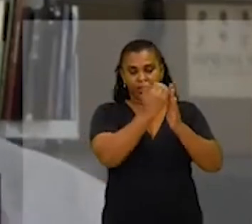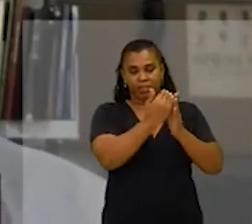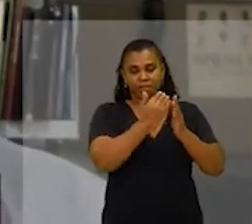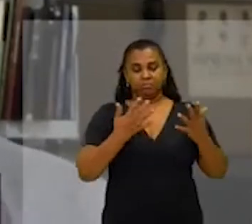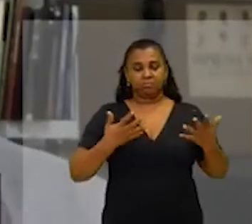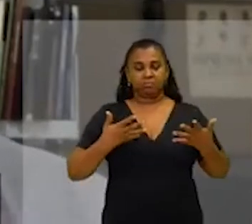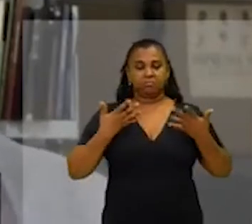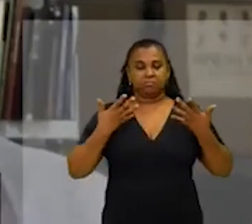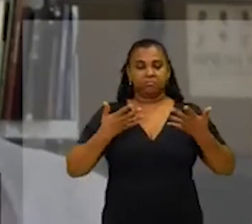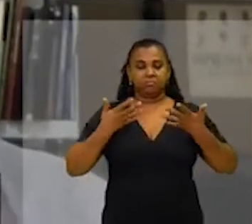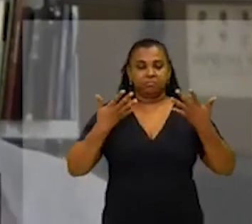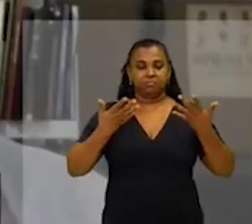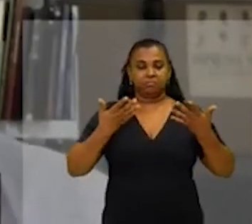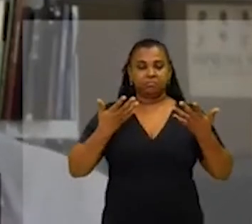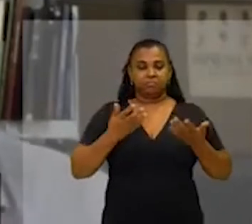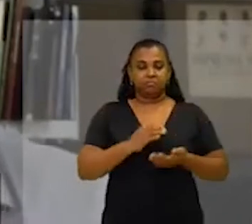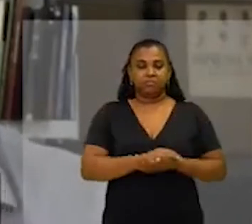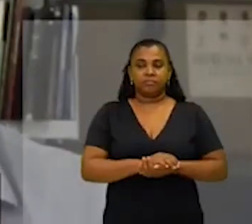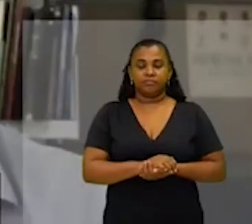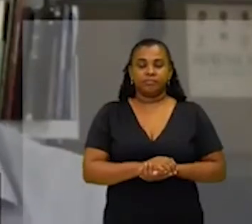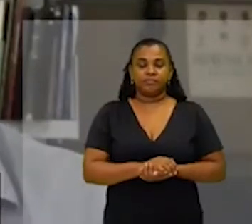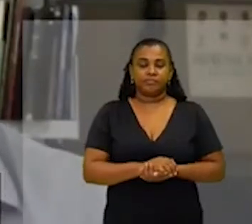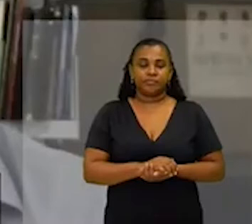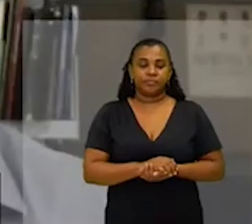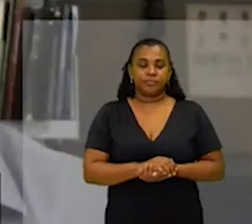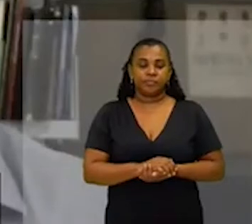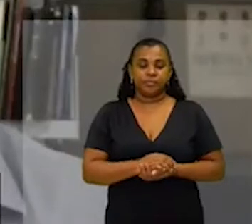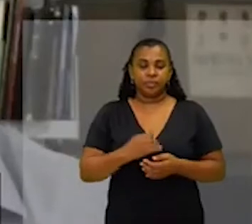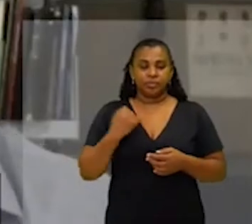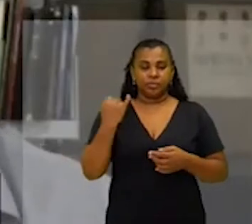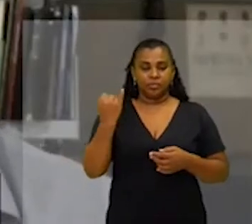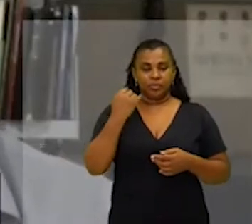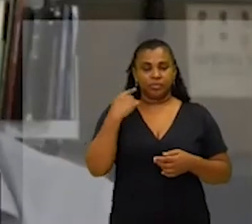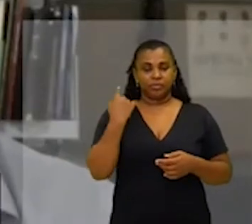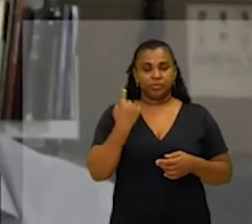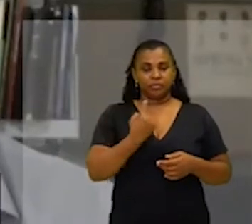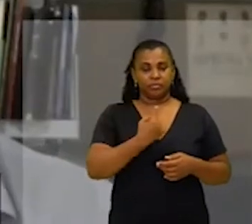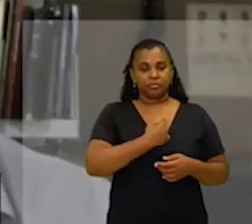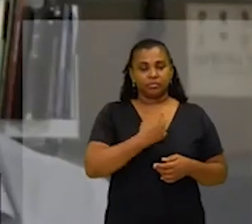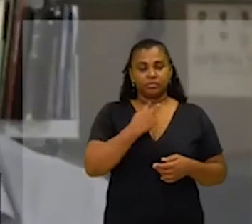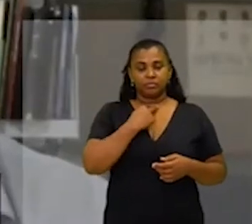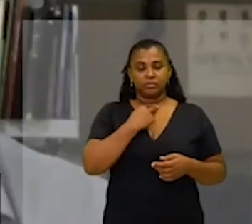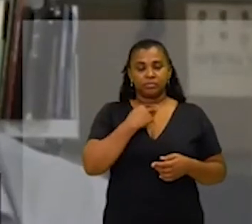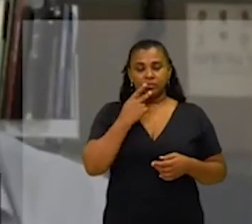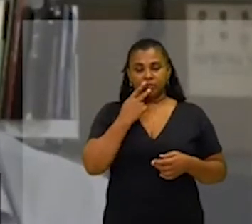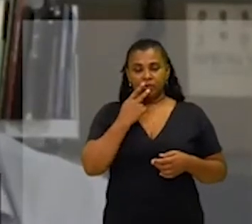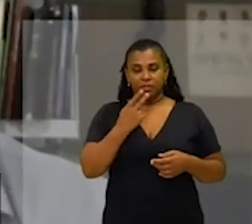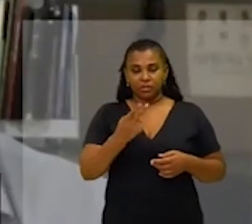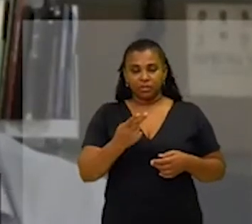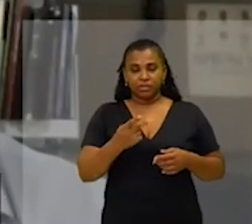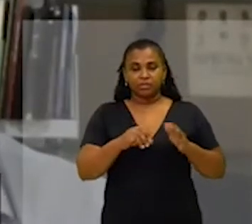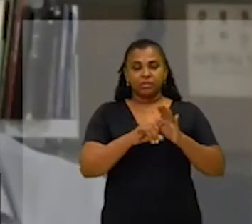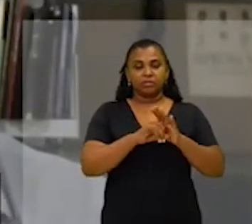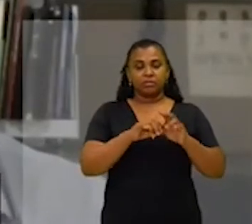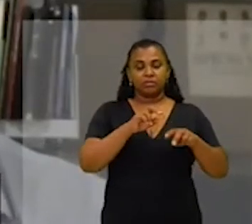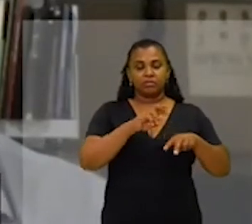isso é muito importante é que nós não podemos falar de comissão dentre dedicação sem falar de